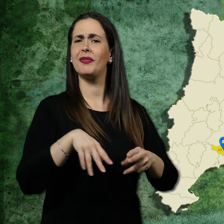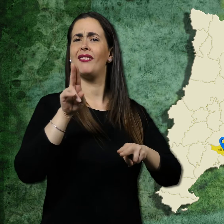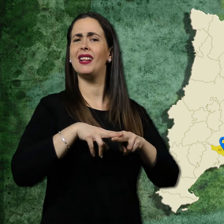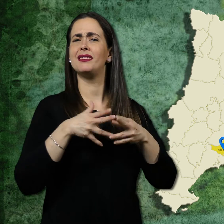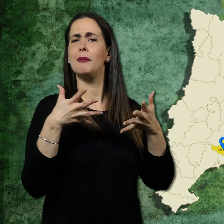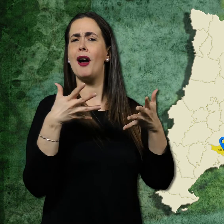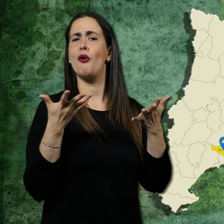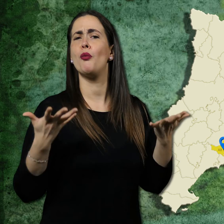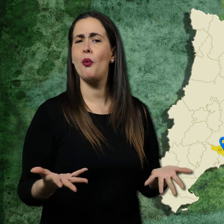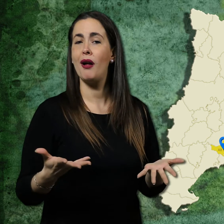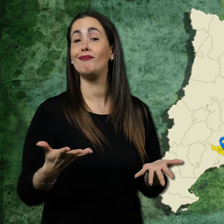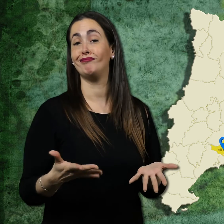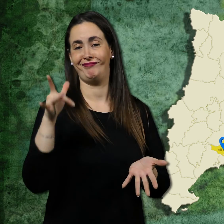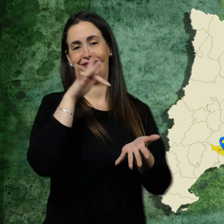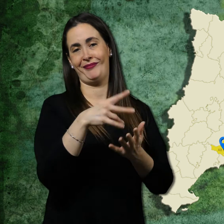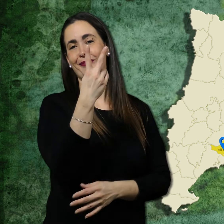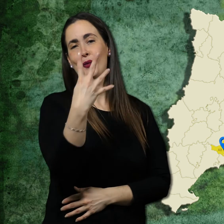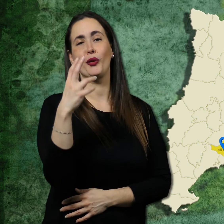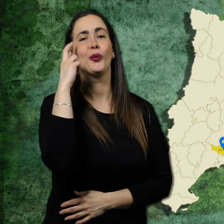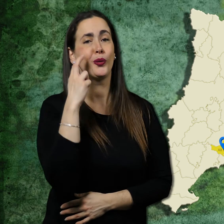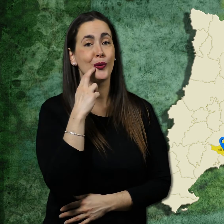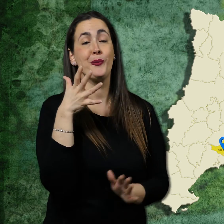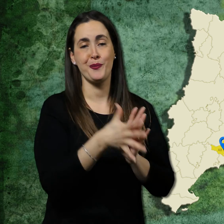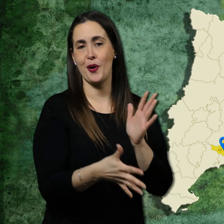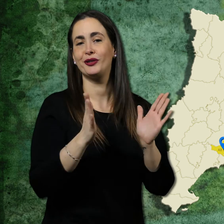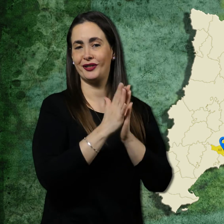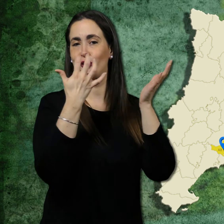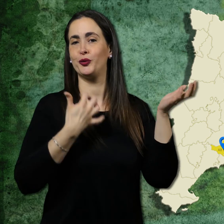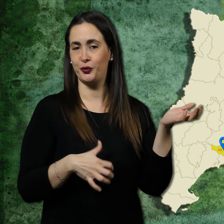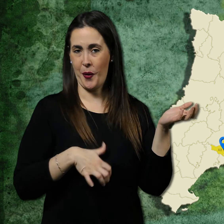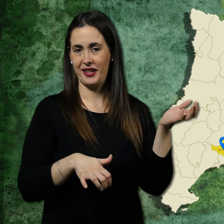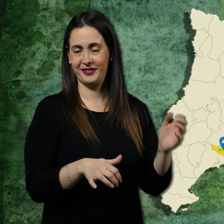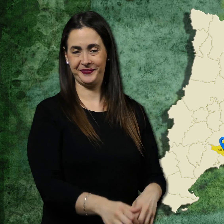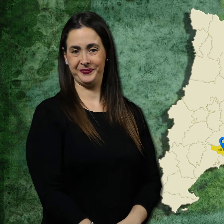Festa major: pels voltants del 24 de juny (Sant Joan).